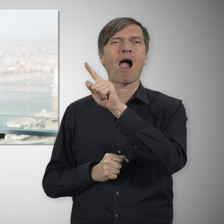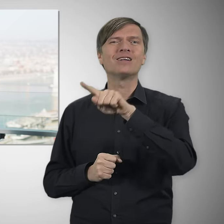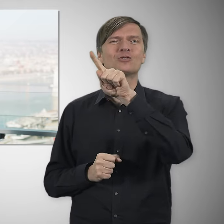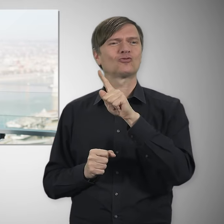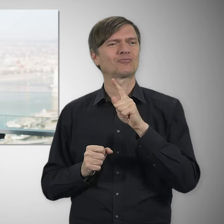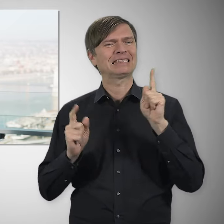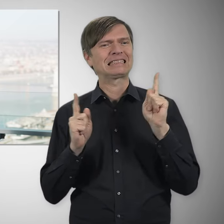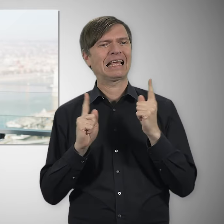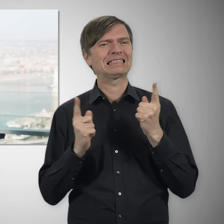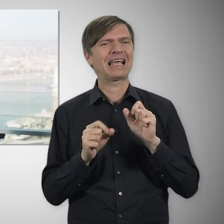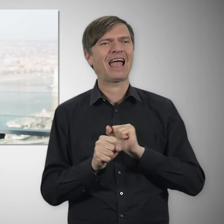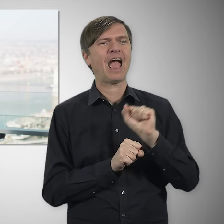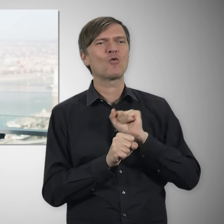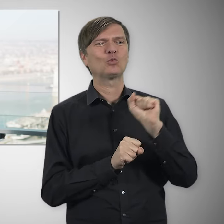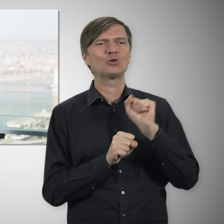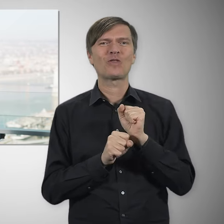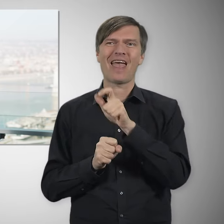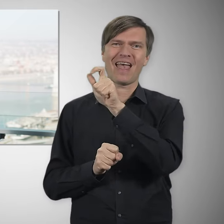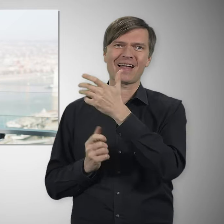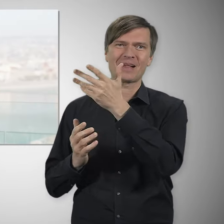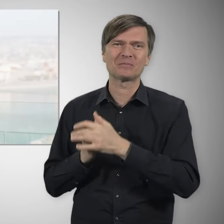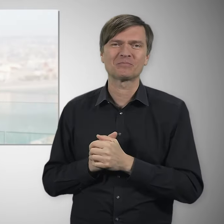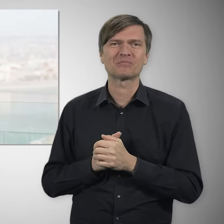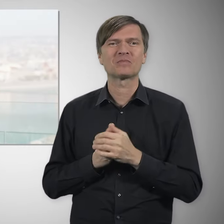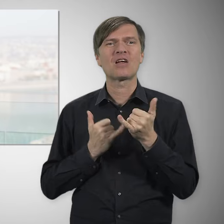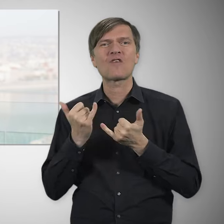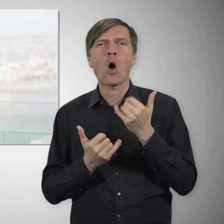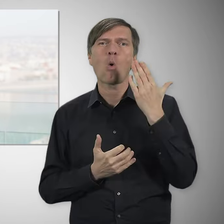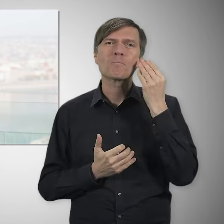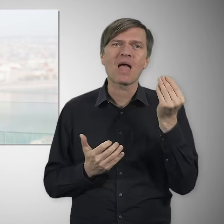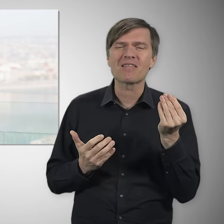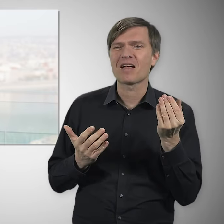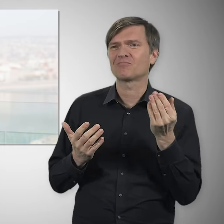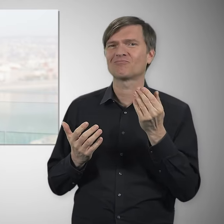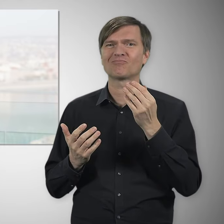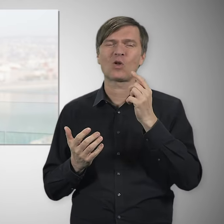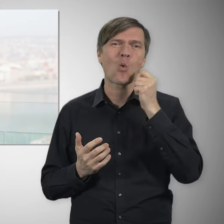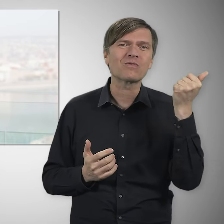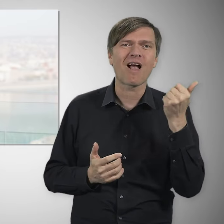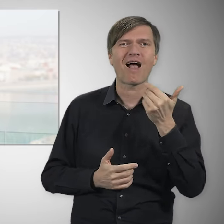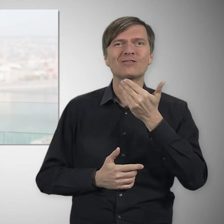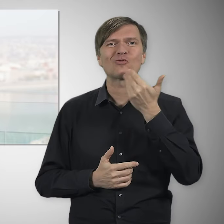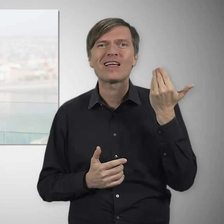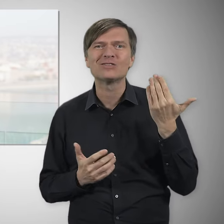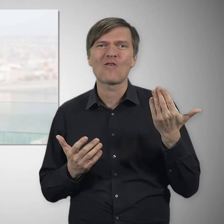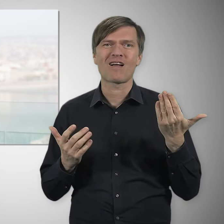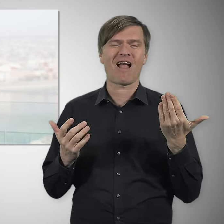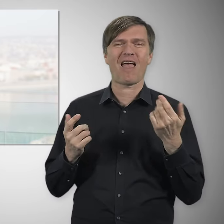Revolutionäre in Estland, Lettland und Litauen. Die beherzten Frauen und Männer in Ungarn, in der Tschechoslowakei